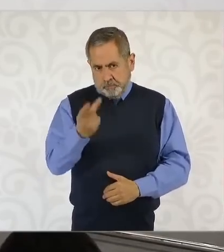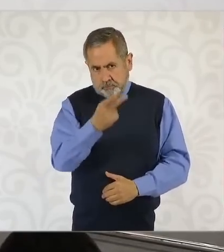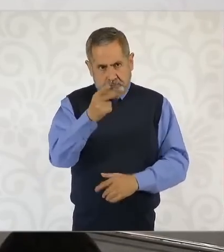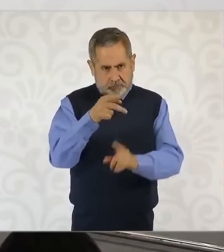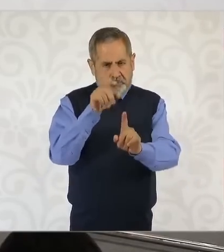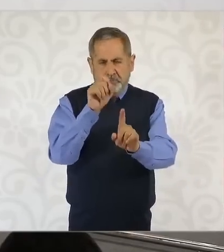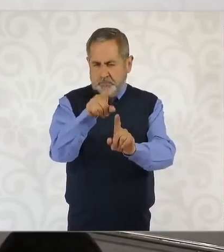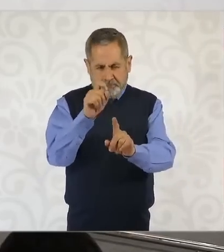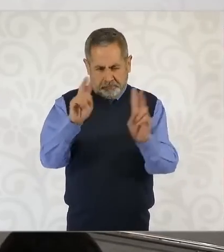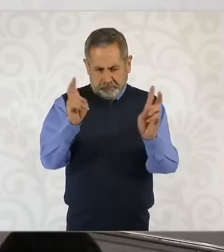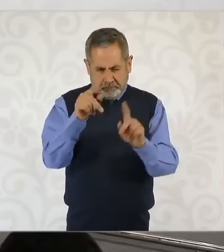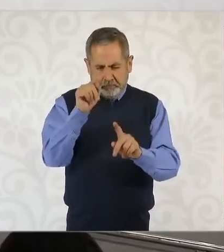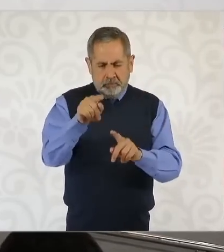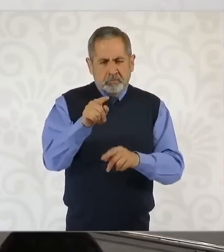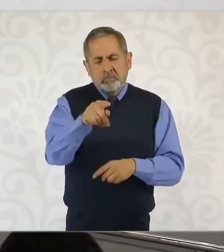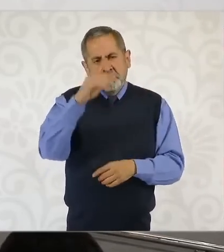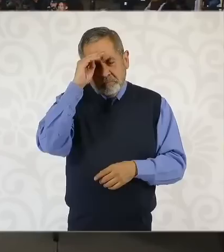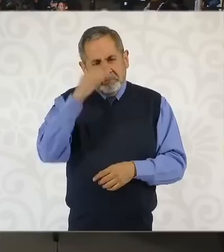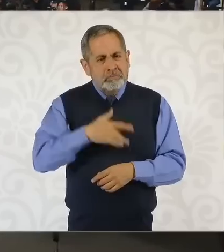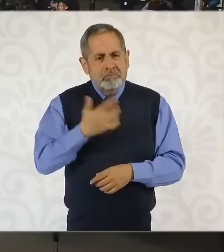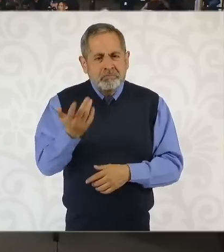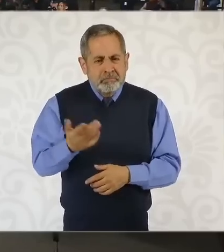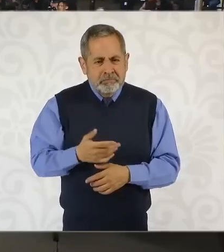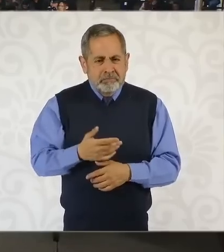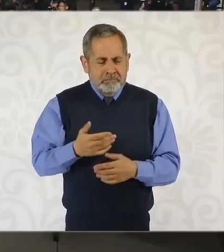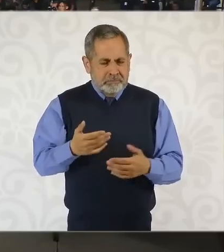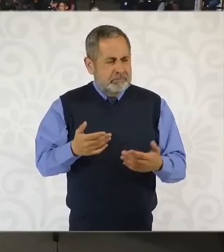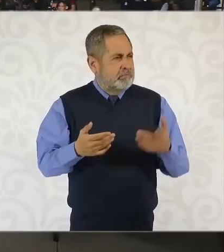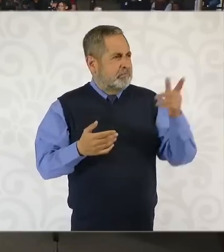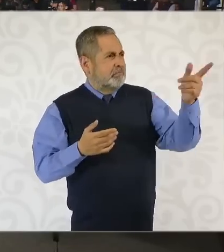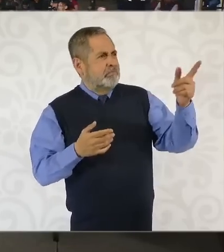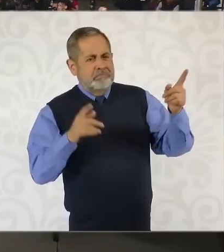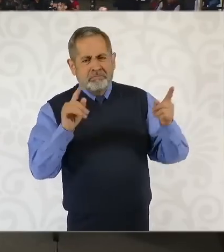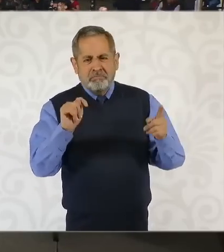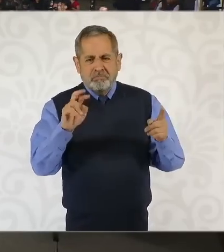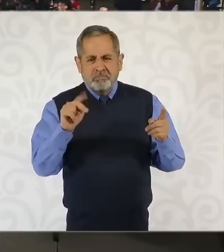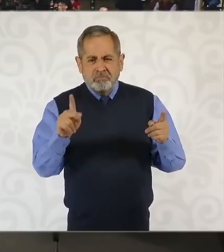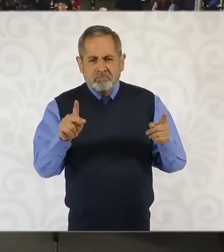qué atribuye usted si los datos no acompañan al presidente Trump en cuanto al fentanilo y